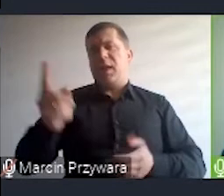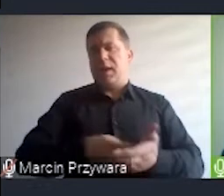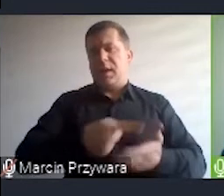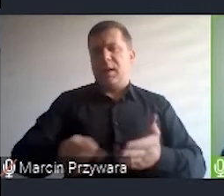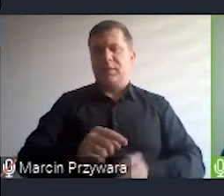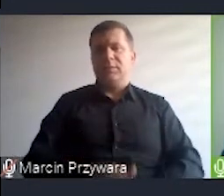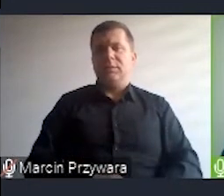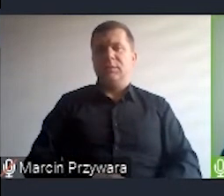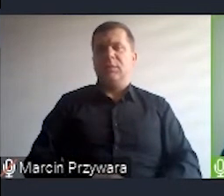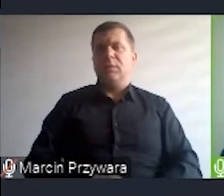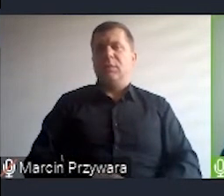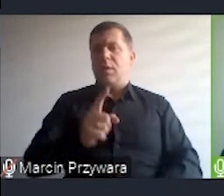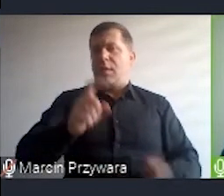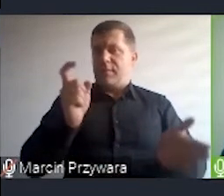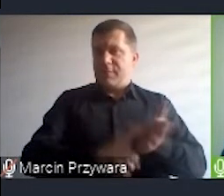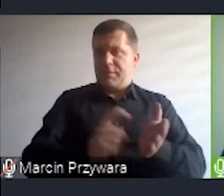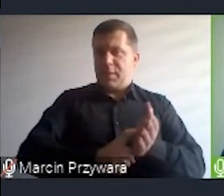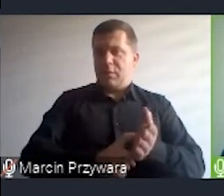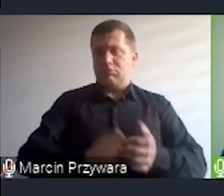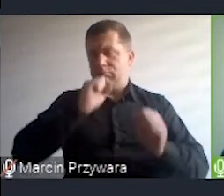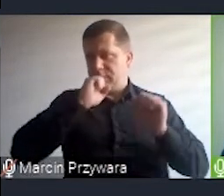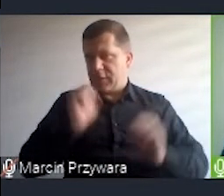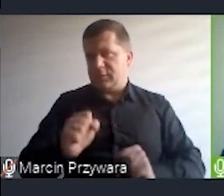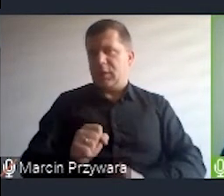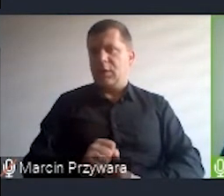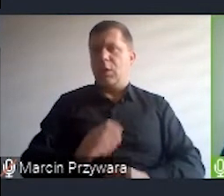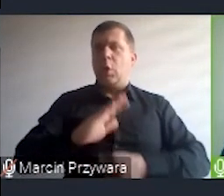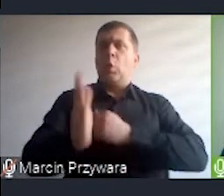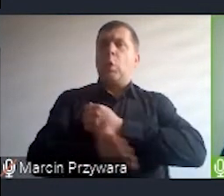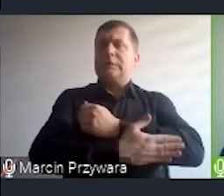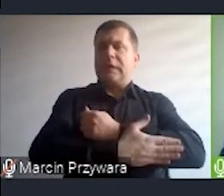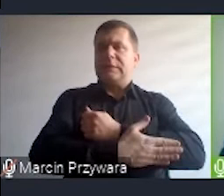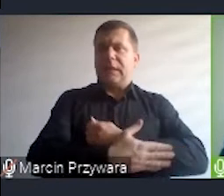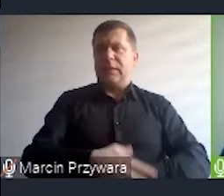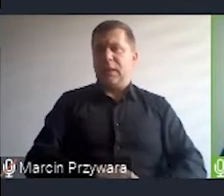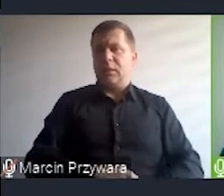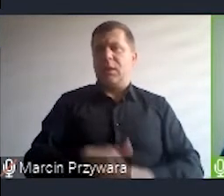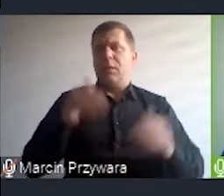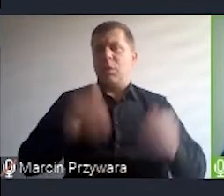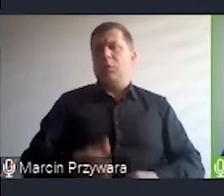One wymagają bezwzględnie uzasadnienia – uzasadnienie może być jedno zbiorcze.